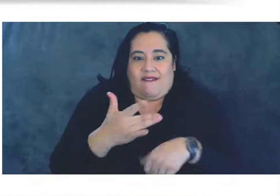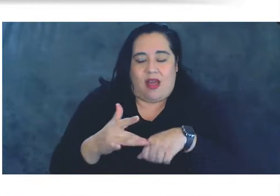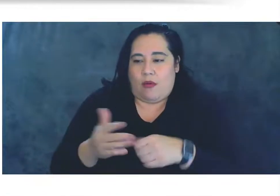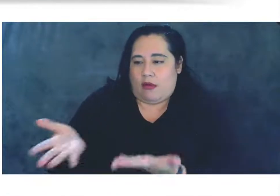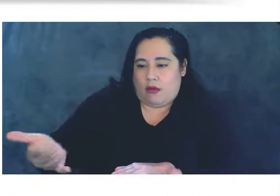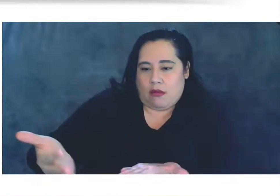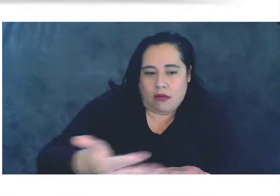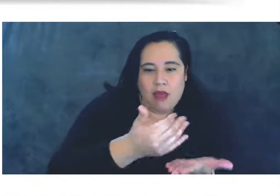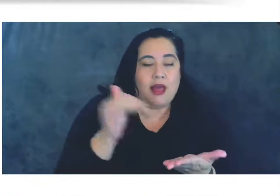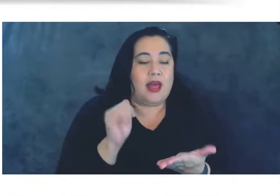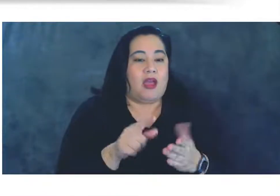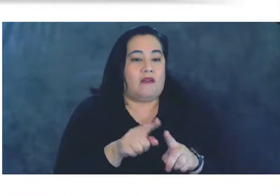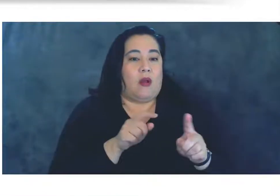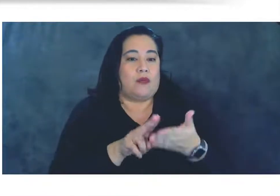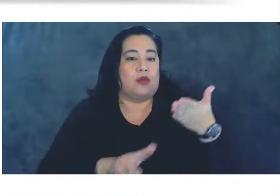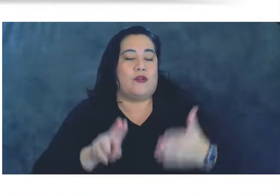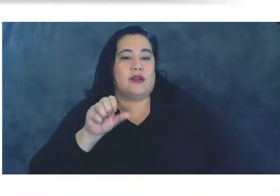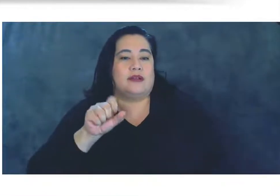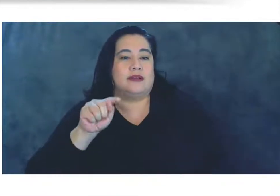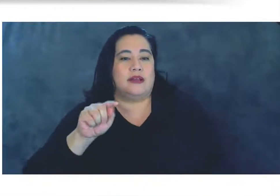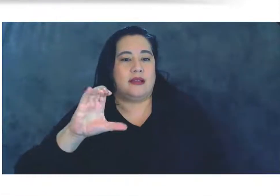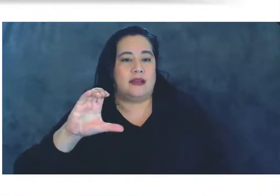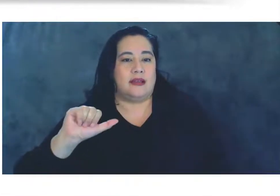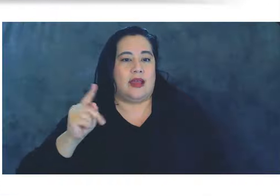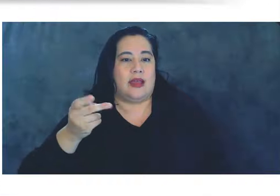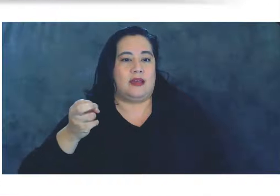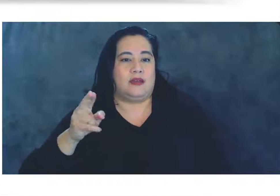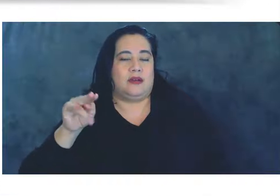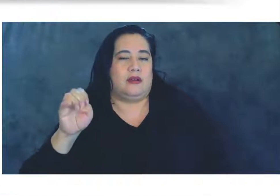Cómo los de la universidades de St Catherine. el centro CATIE.